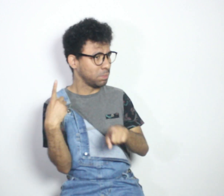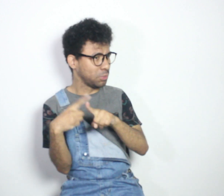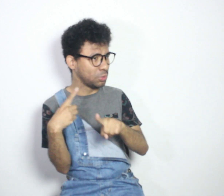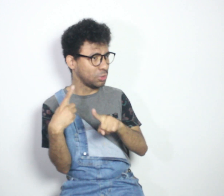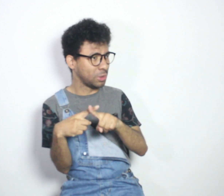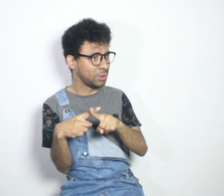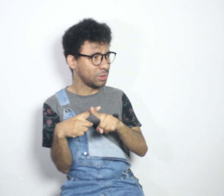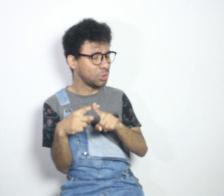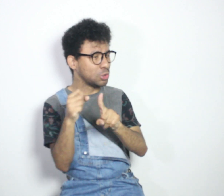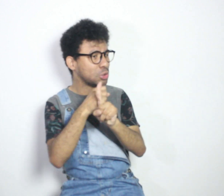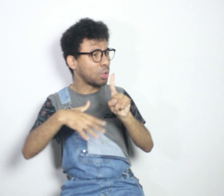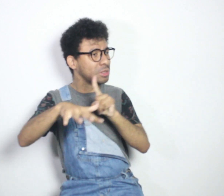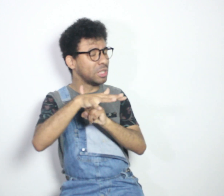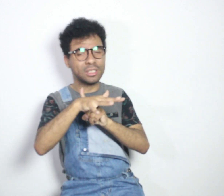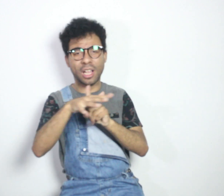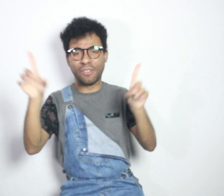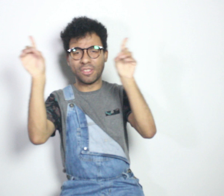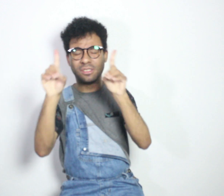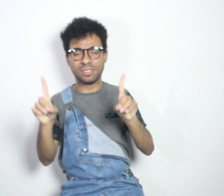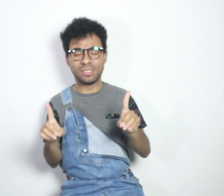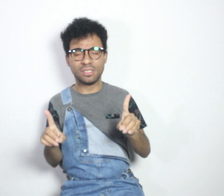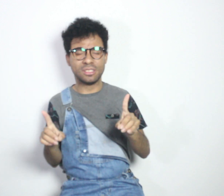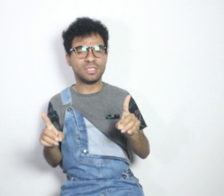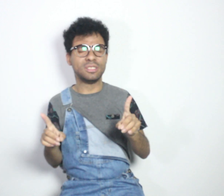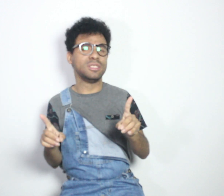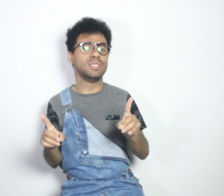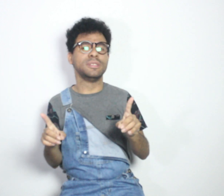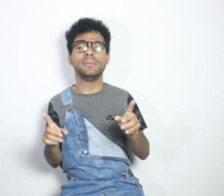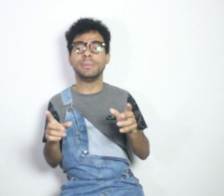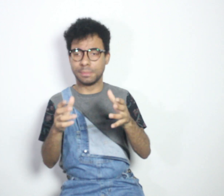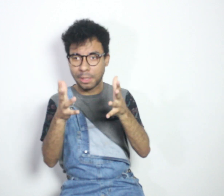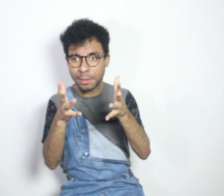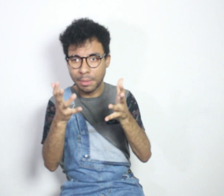Querem saber ? Porquê sociedades deficiência?